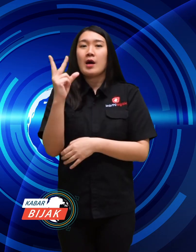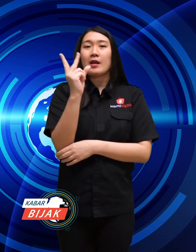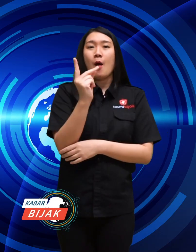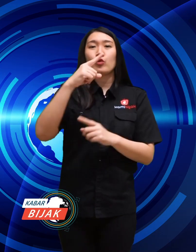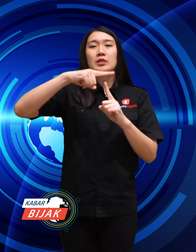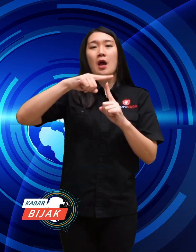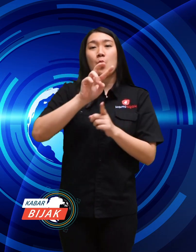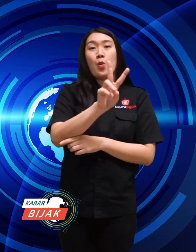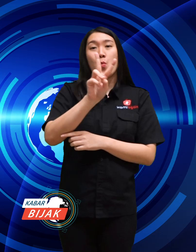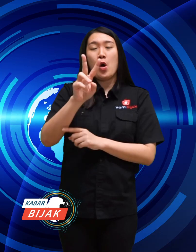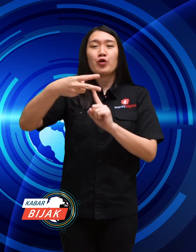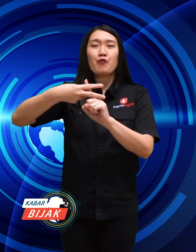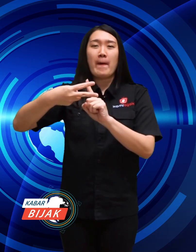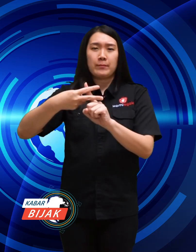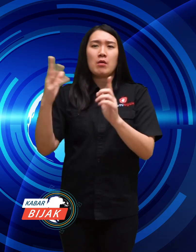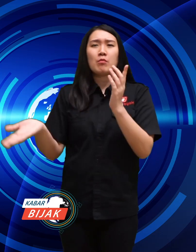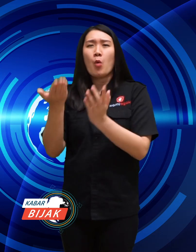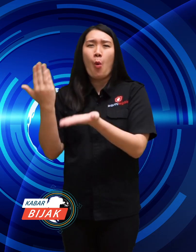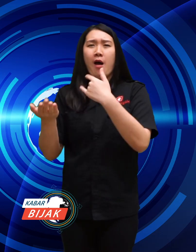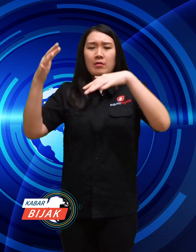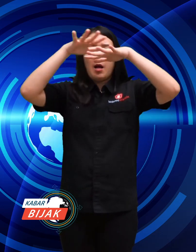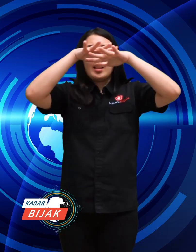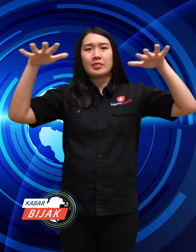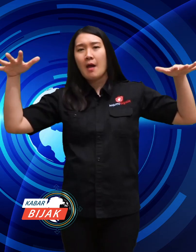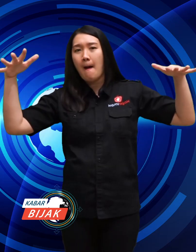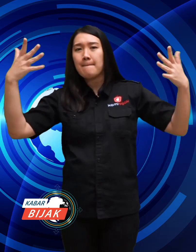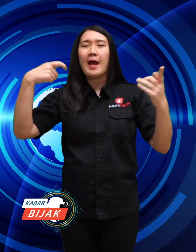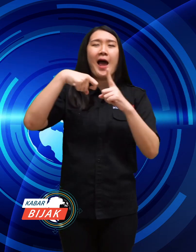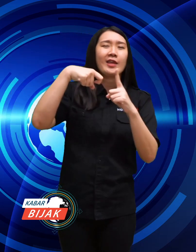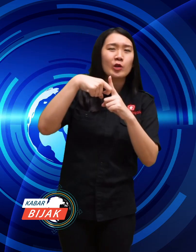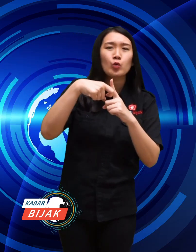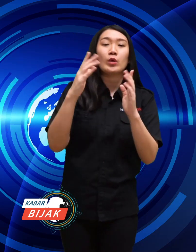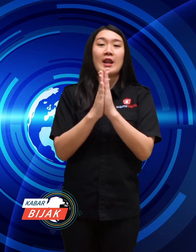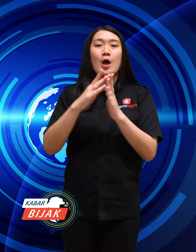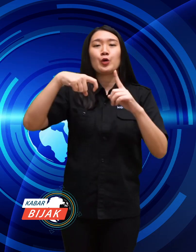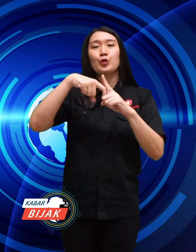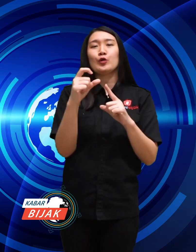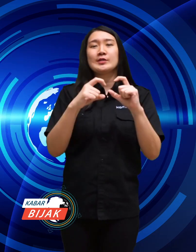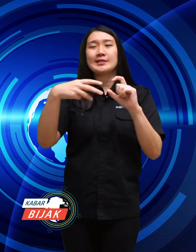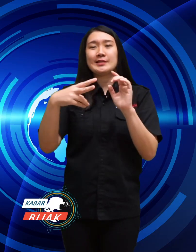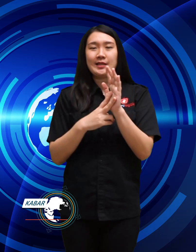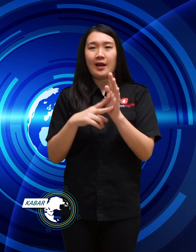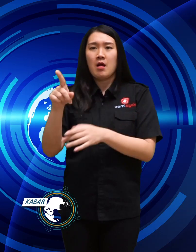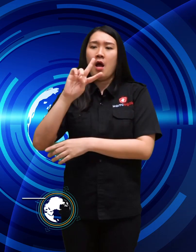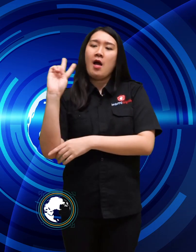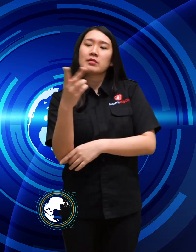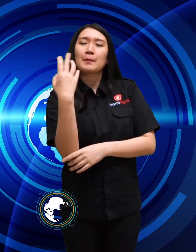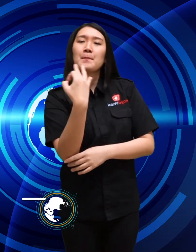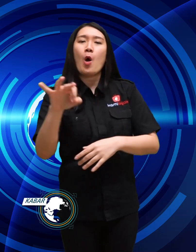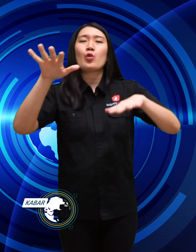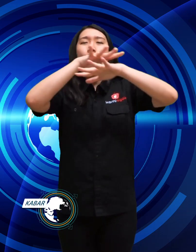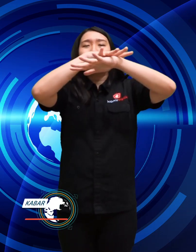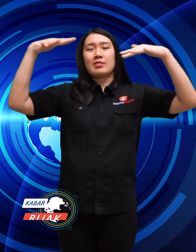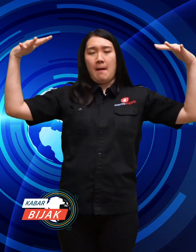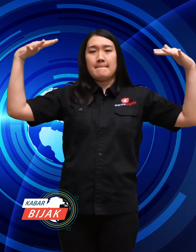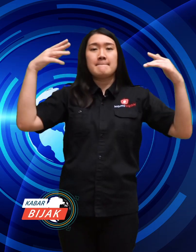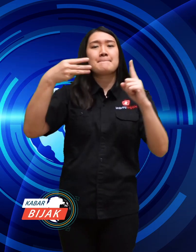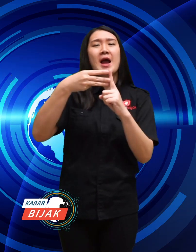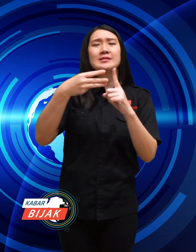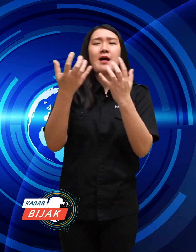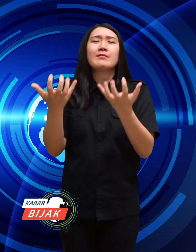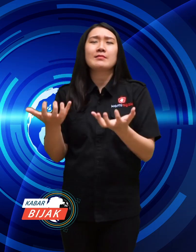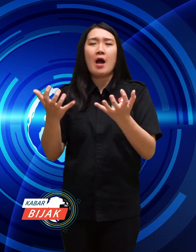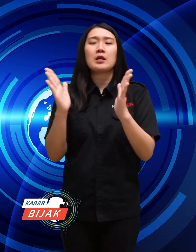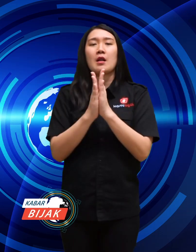Rabu 22 Februari dibongkar atap kayu dan kusen, akan diganti baru dengan atap baja ringan